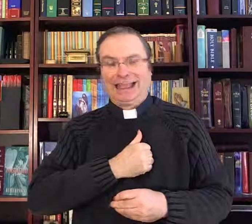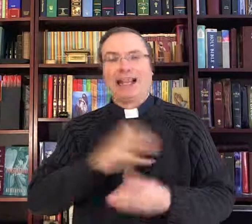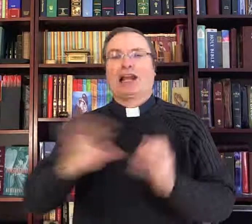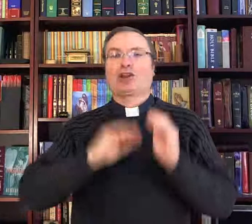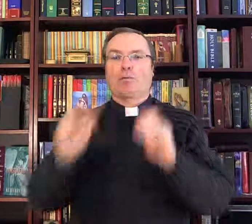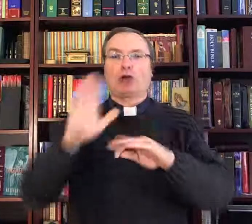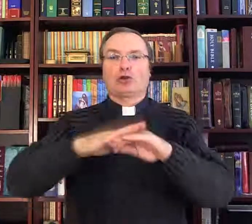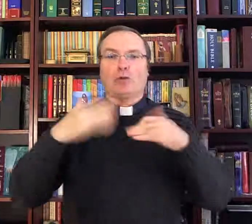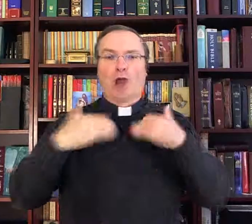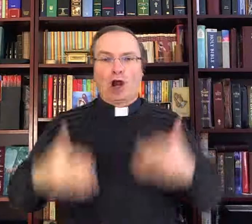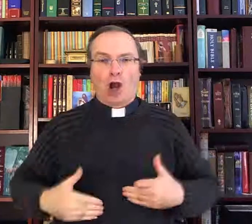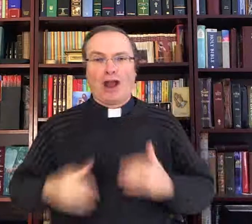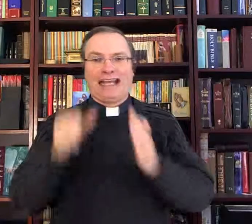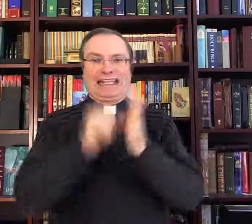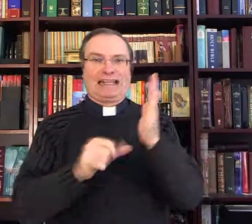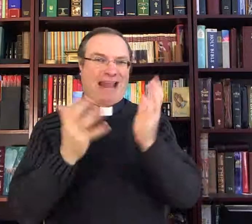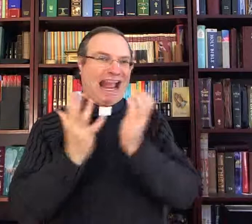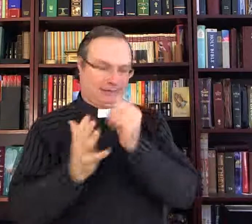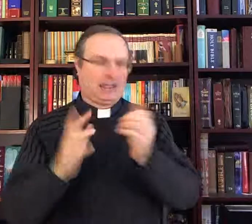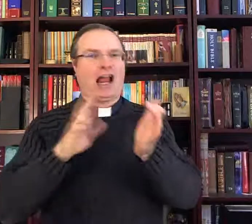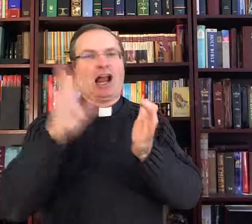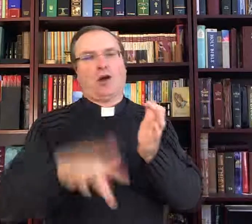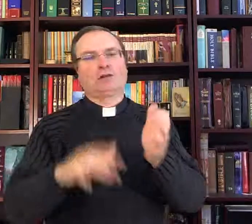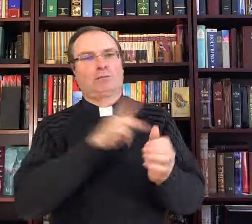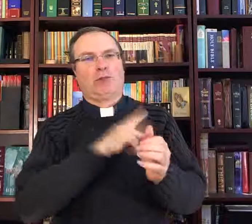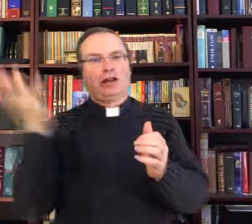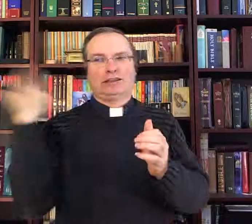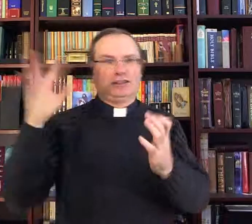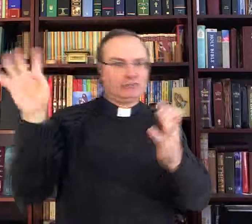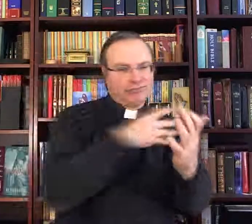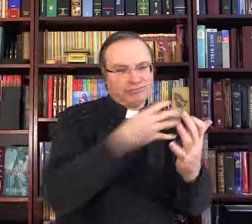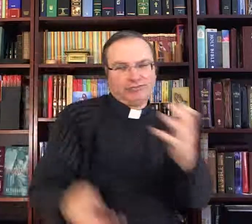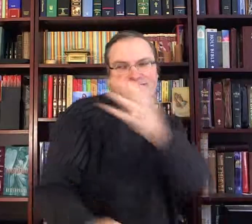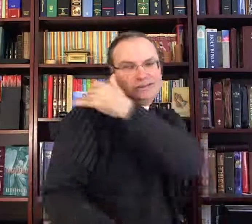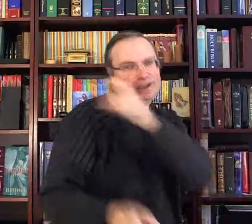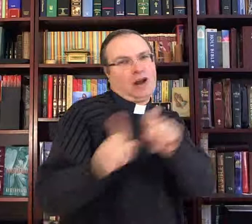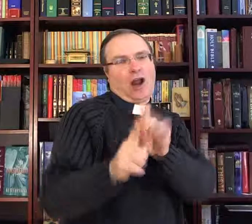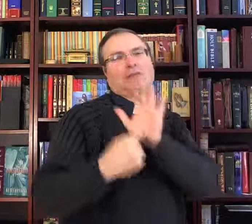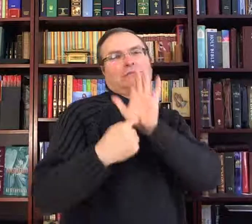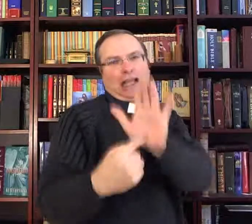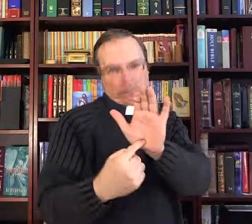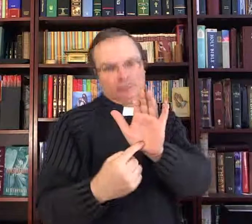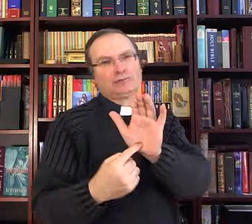car je porte sur mon corps les marques, car Paul avait été flagellé comme par exemple